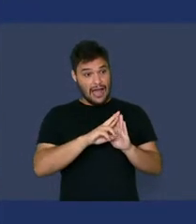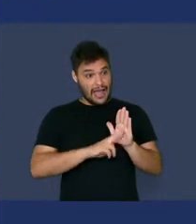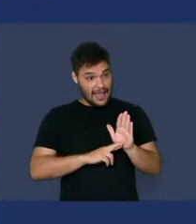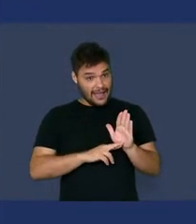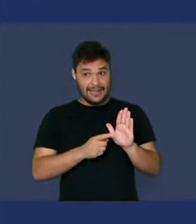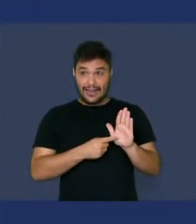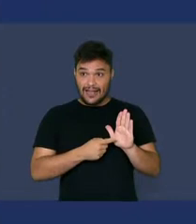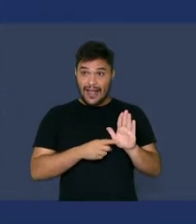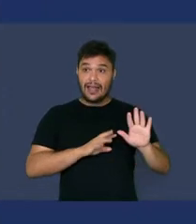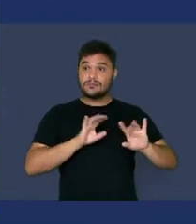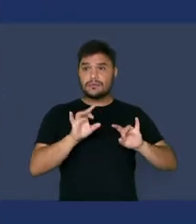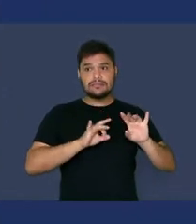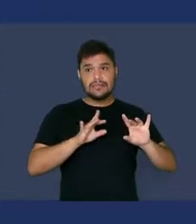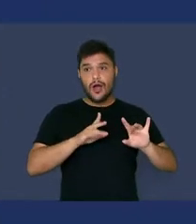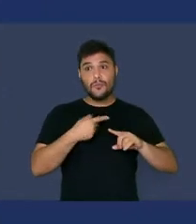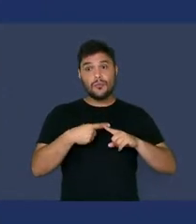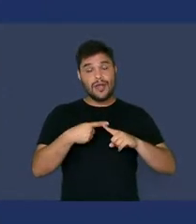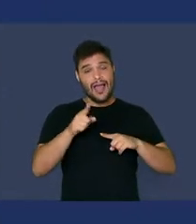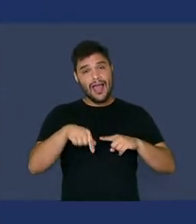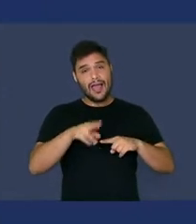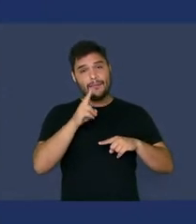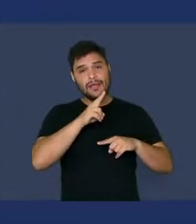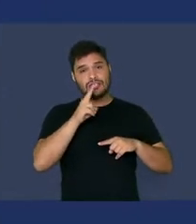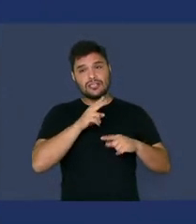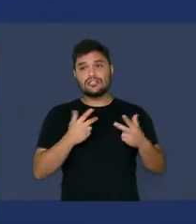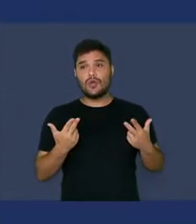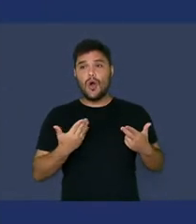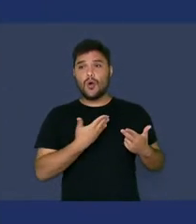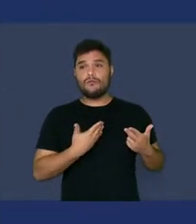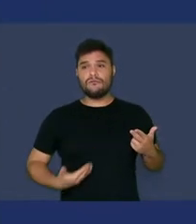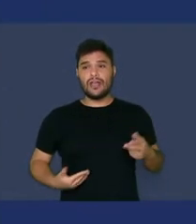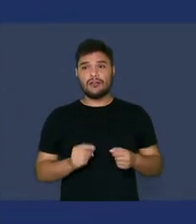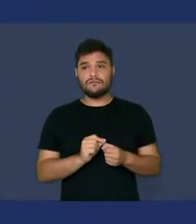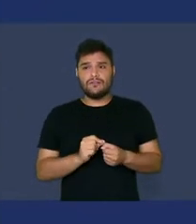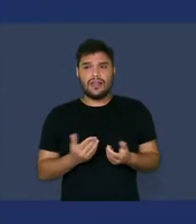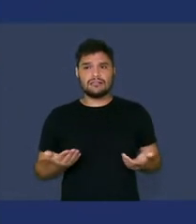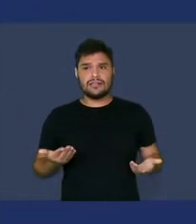NÃO É EMERGENCIAL. A EXCEPCIONALIDADE É EMERGÊNCIA MESMO. COMO O